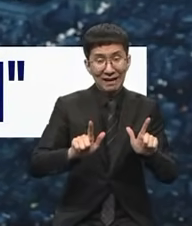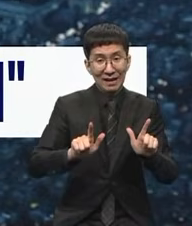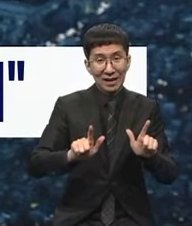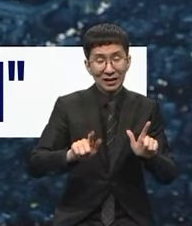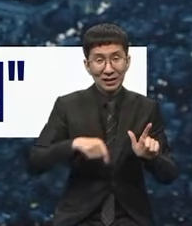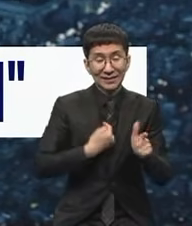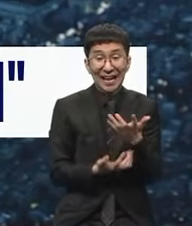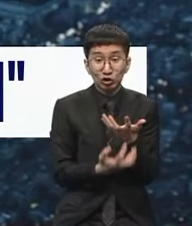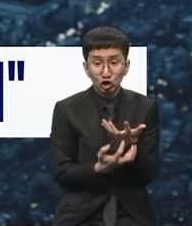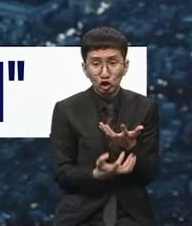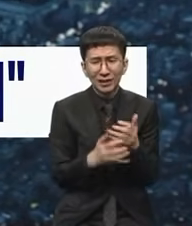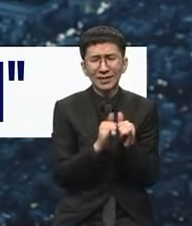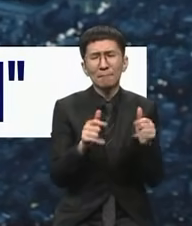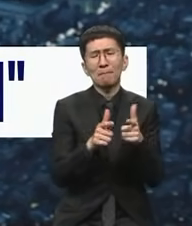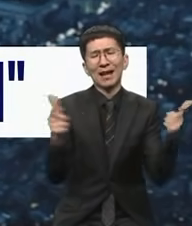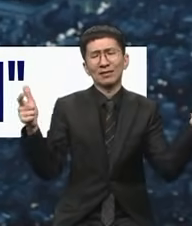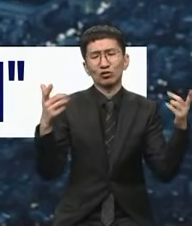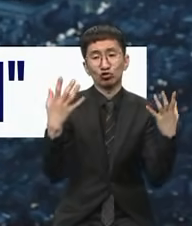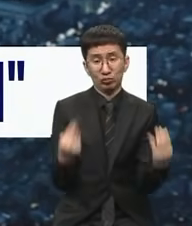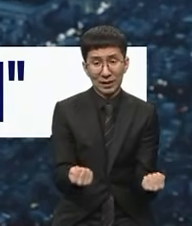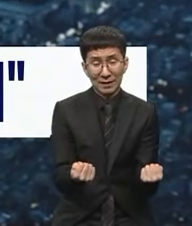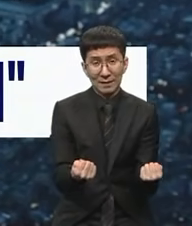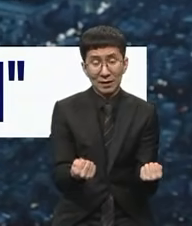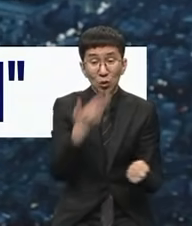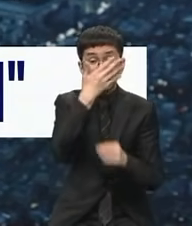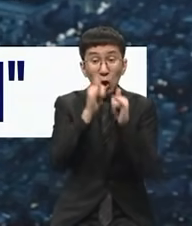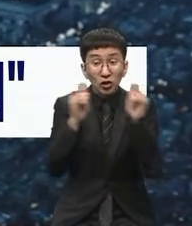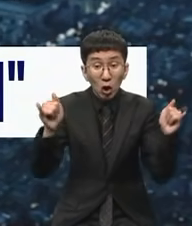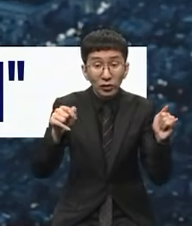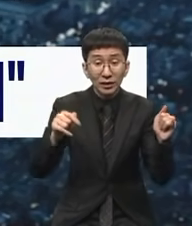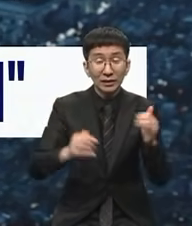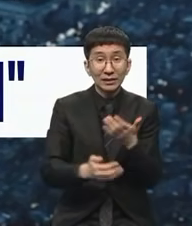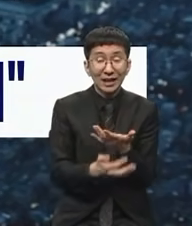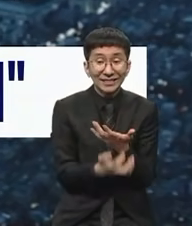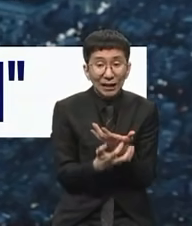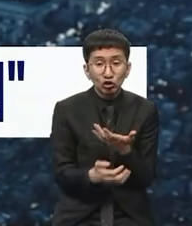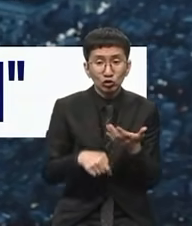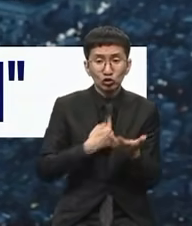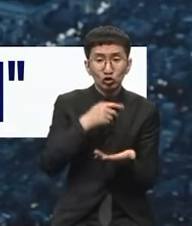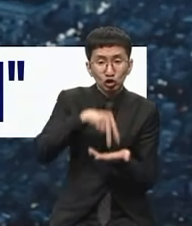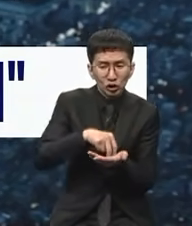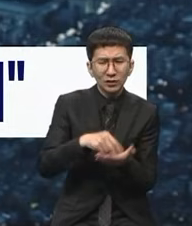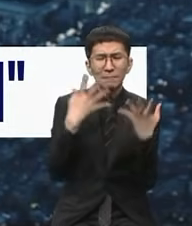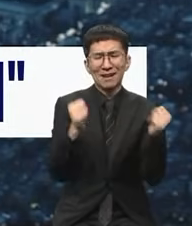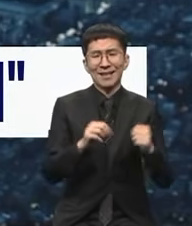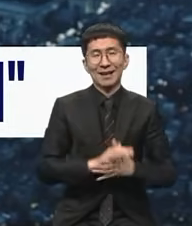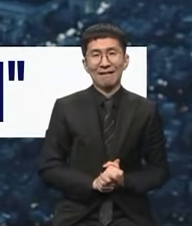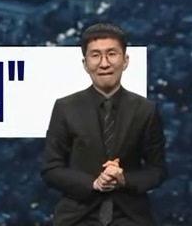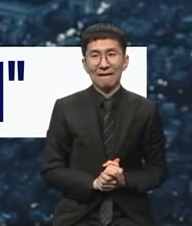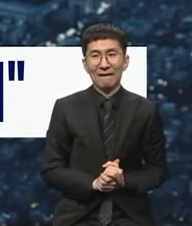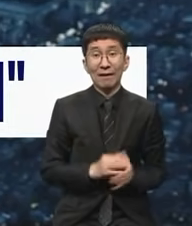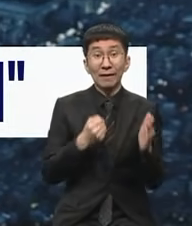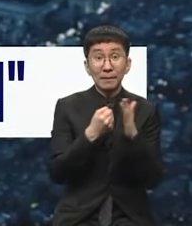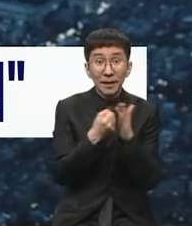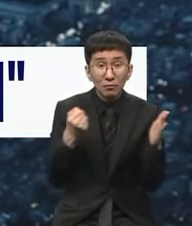그중에서도 청년층이 특히 1인 가구로 많이 되고 있는데요. 그런 수요의 변화를 충분히 예측하고